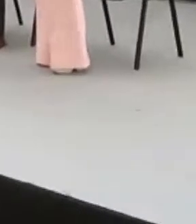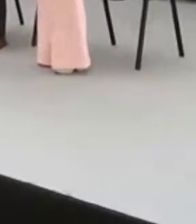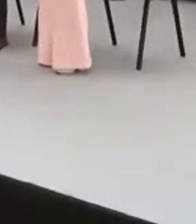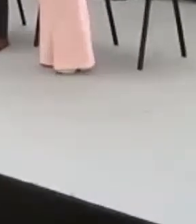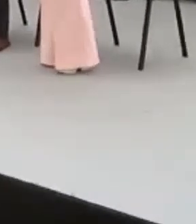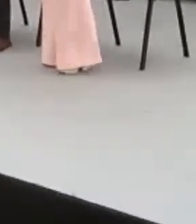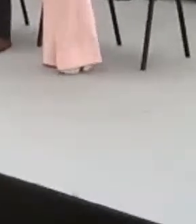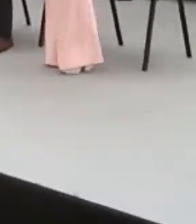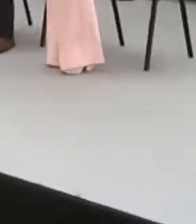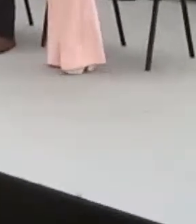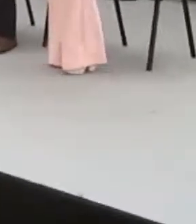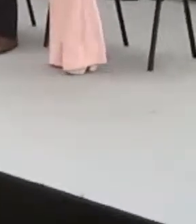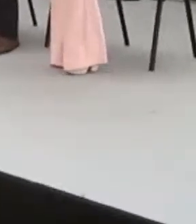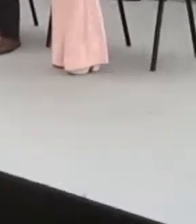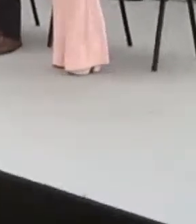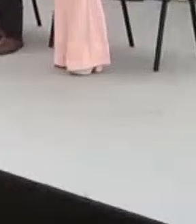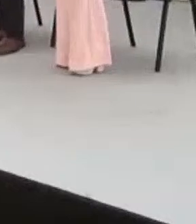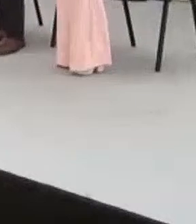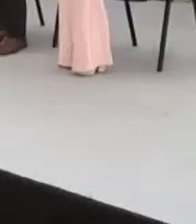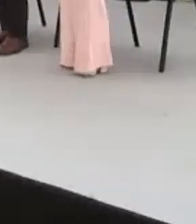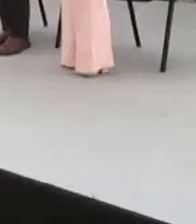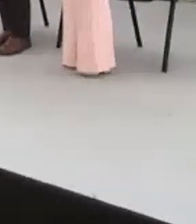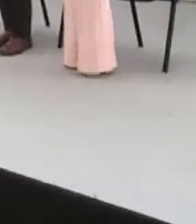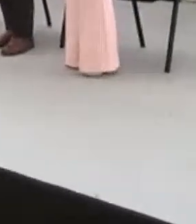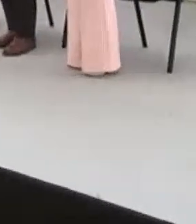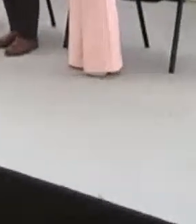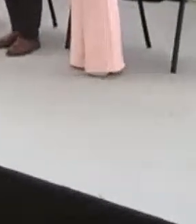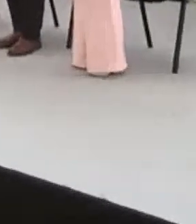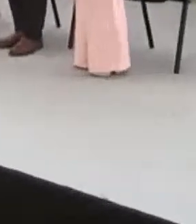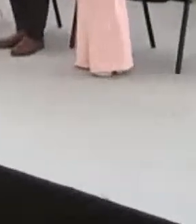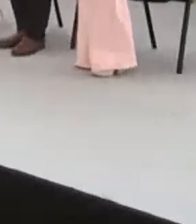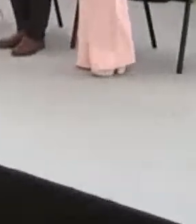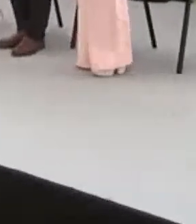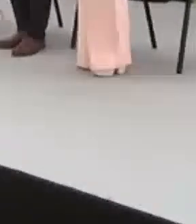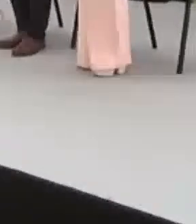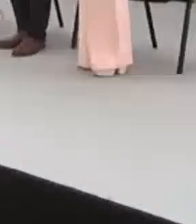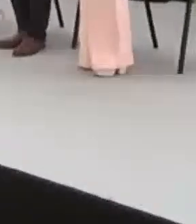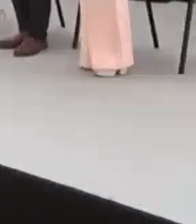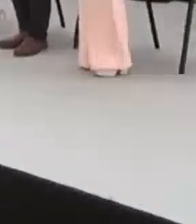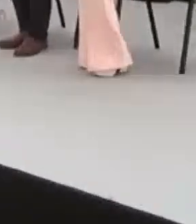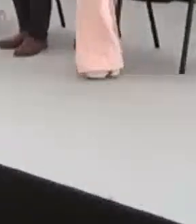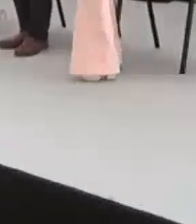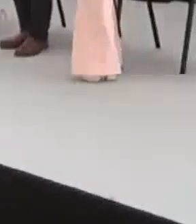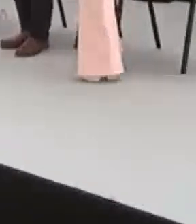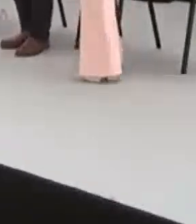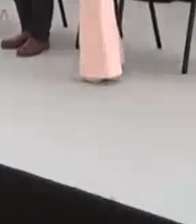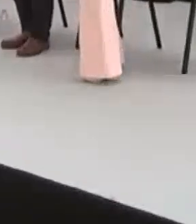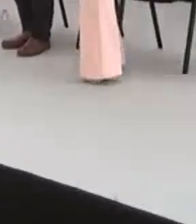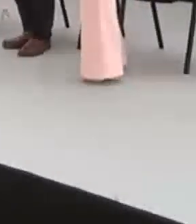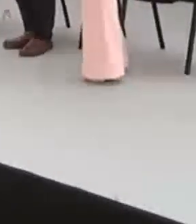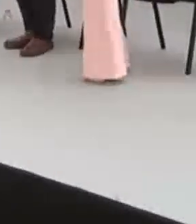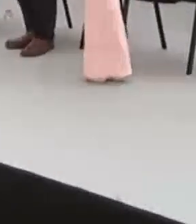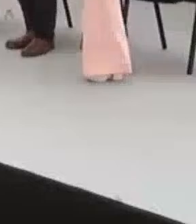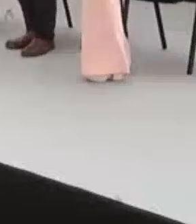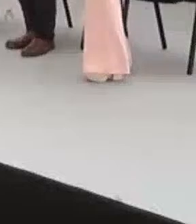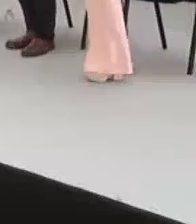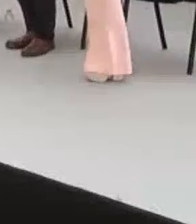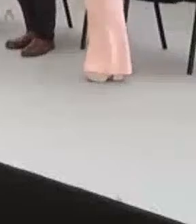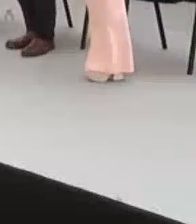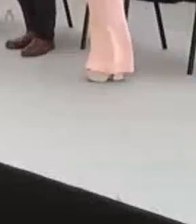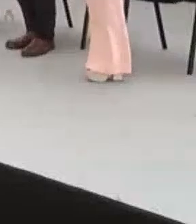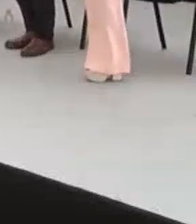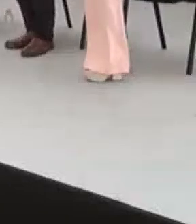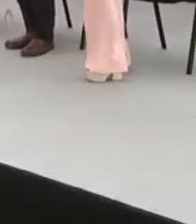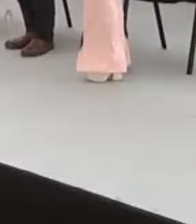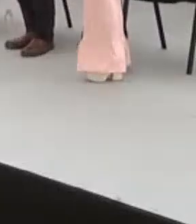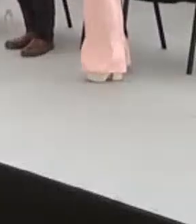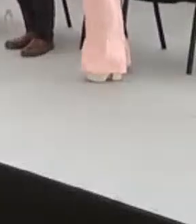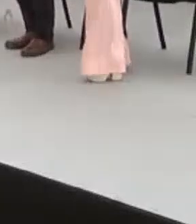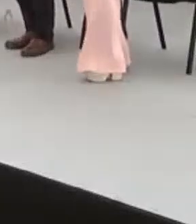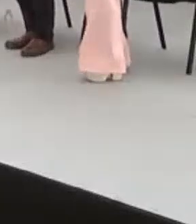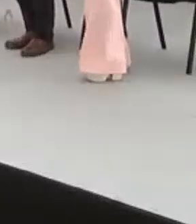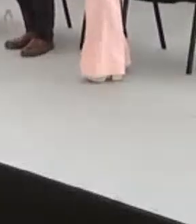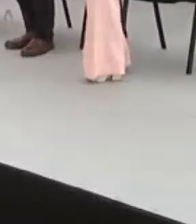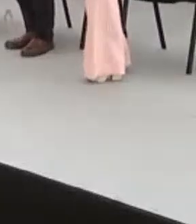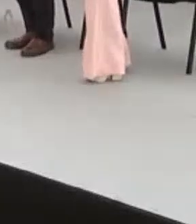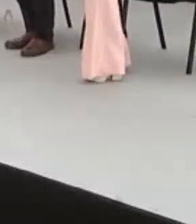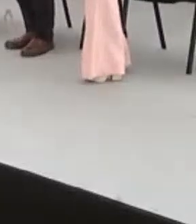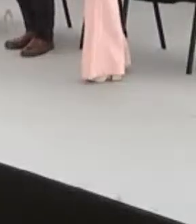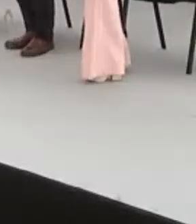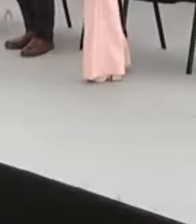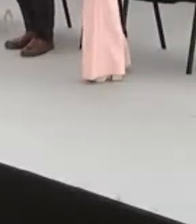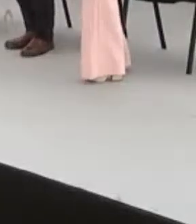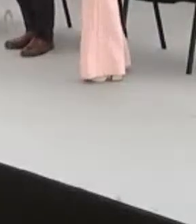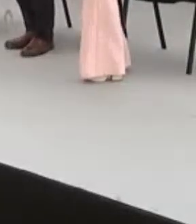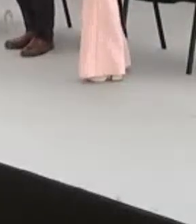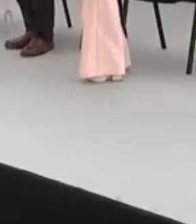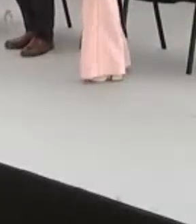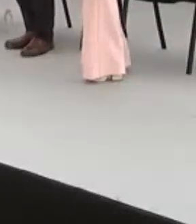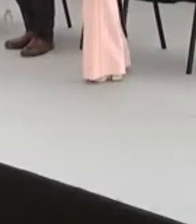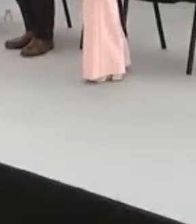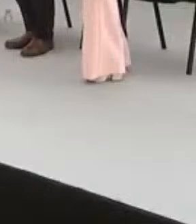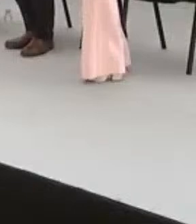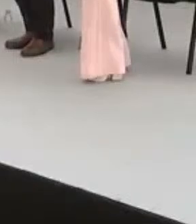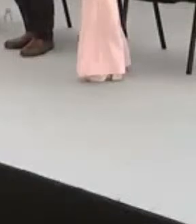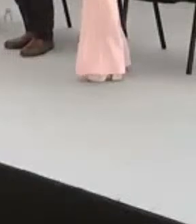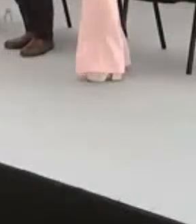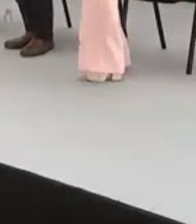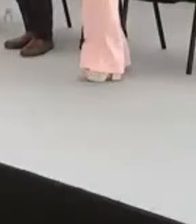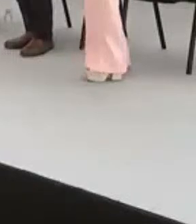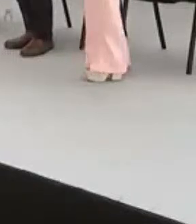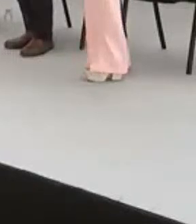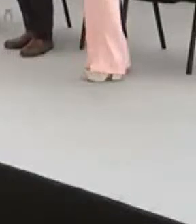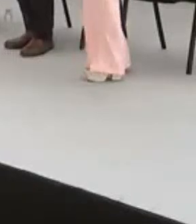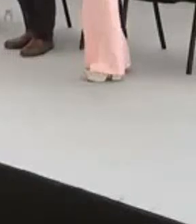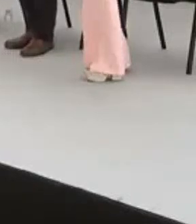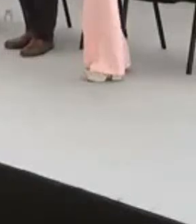los Estados Unidos Mexicanos, doctora Claudia Shemba Unpardo. [Aplausos] Muchas gracias.